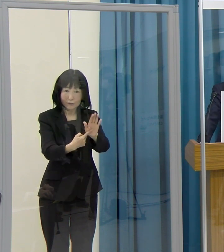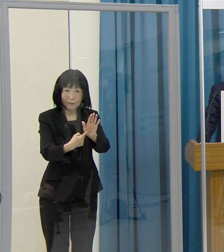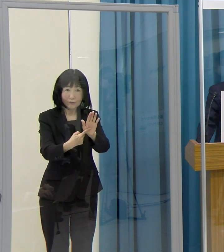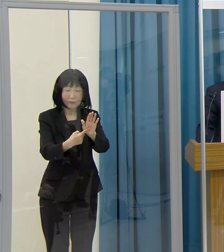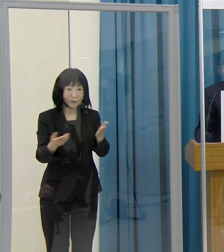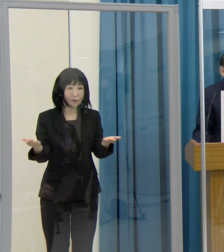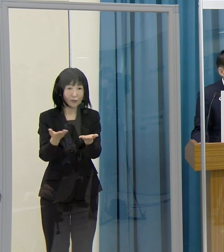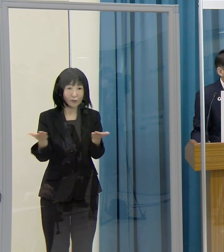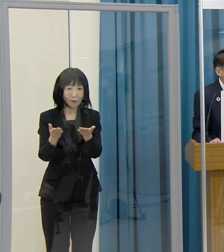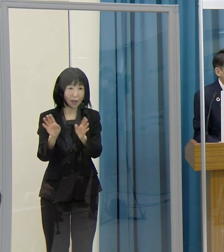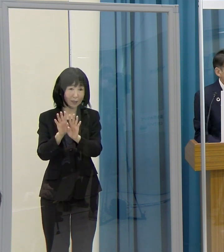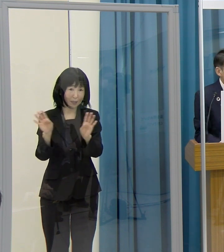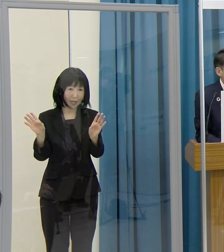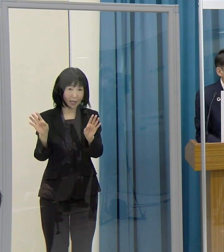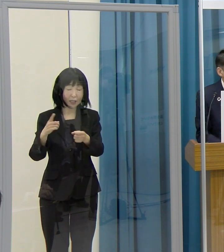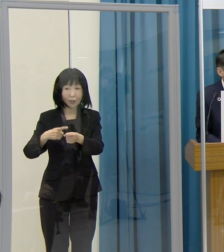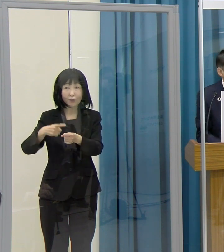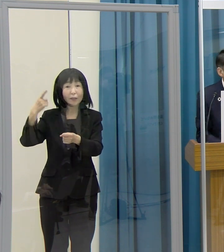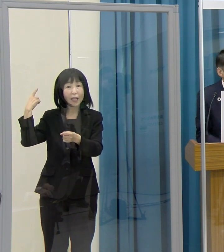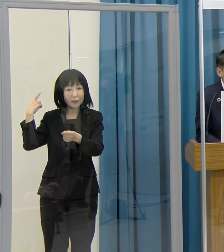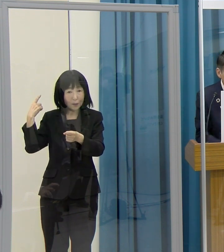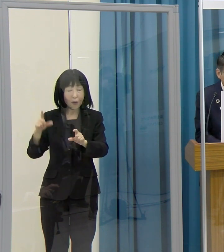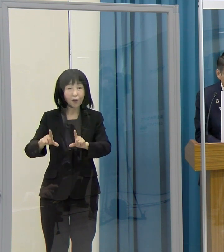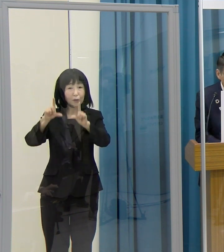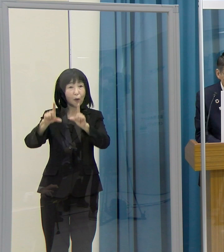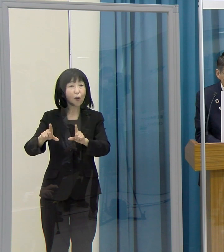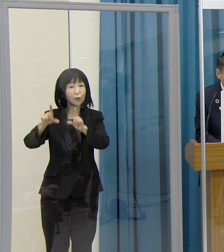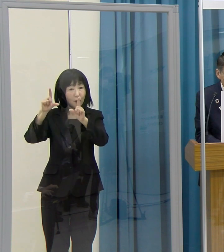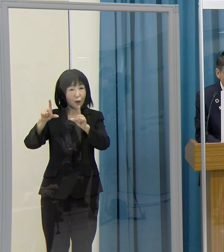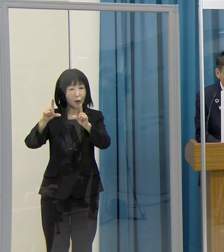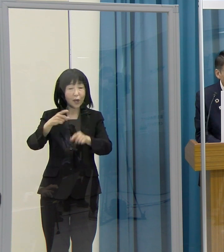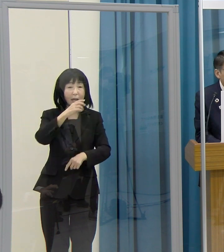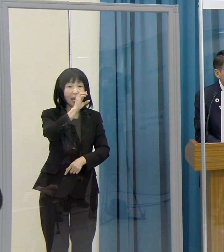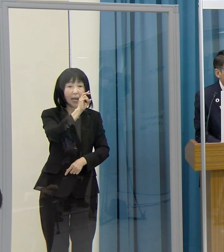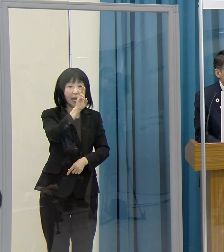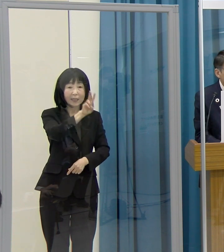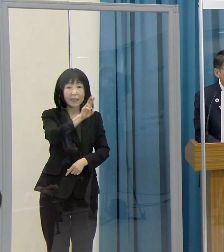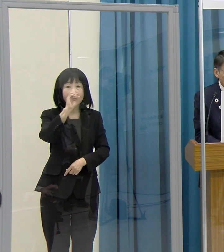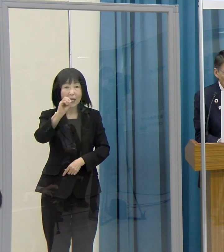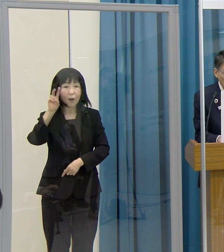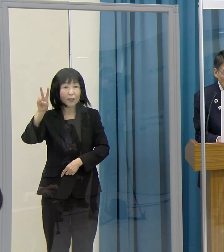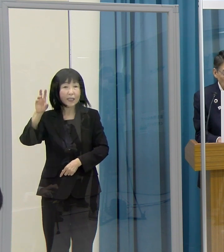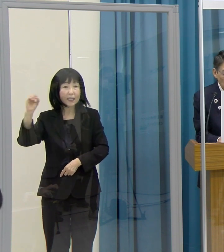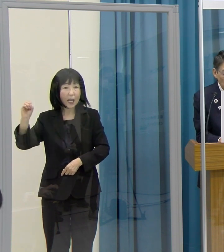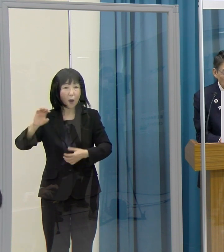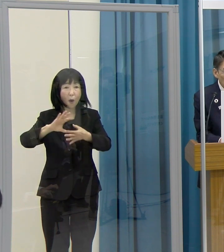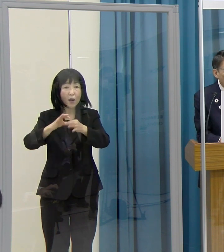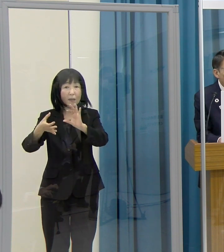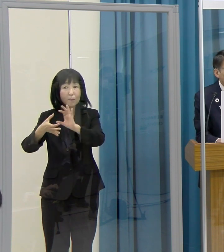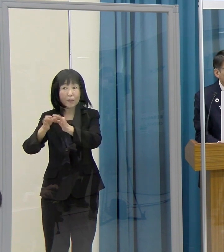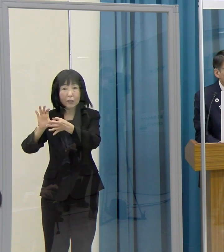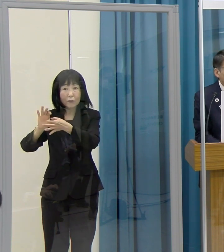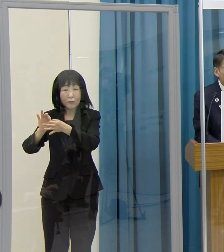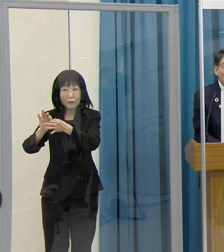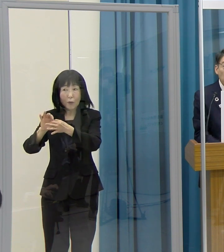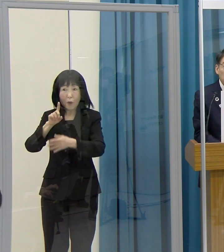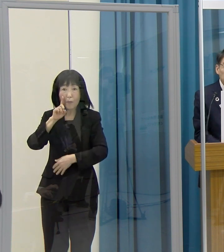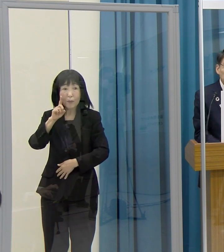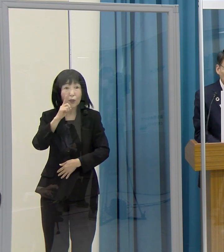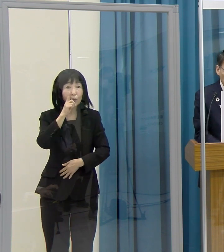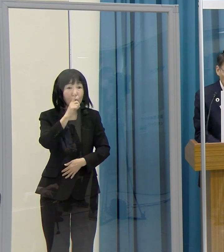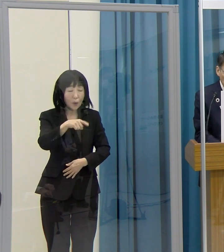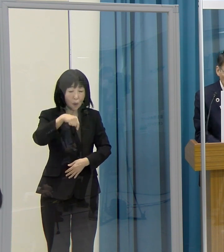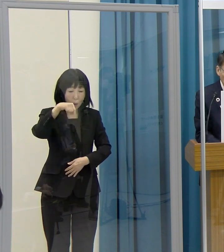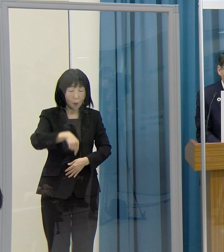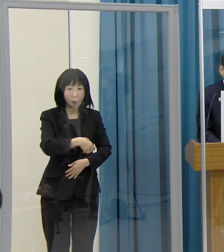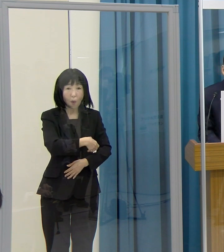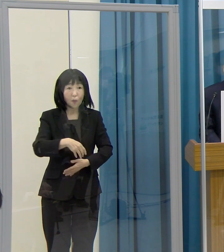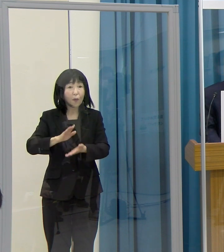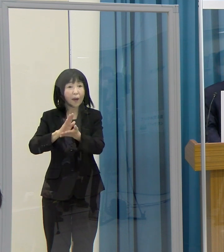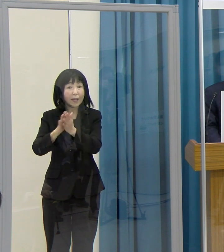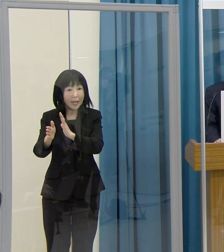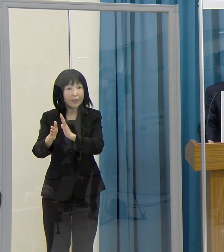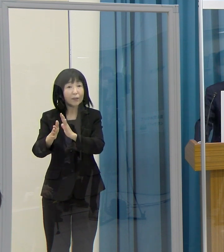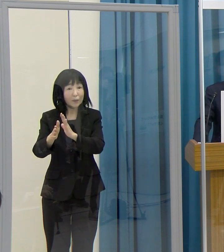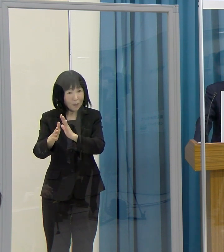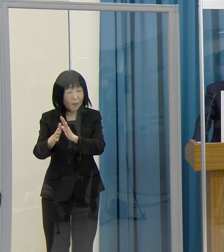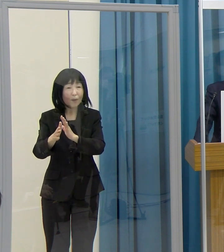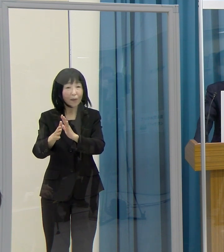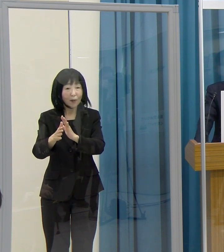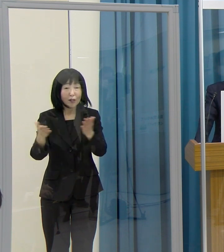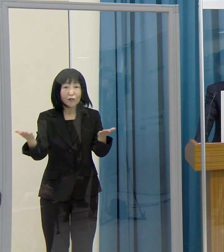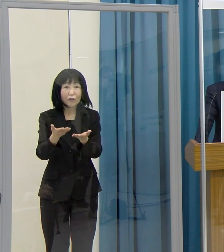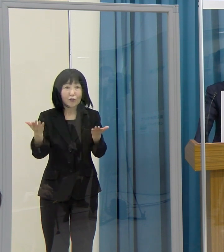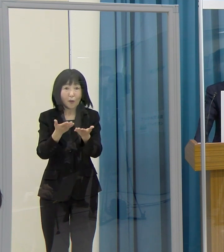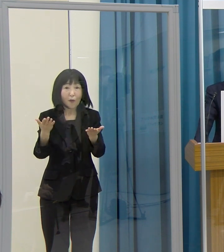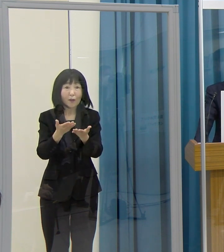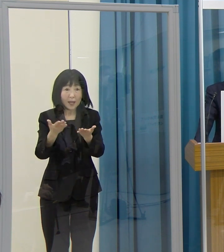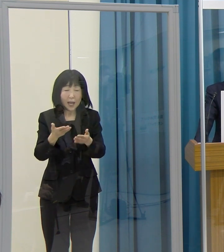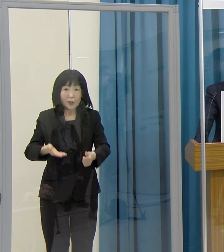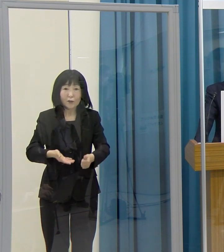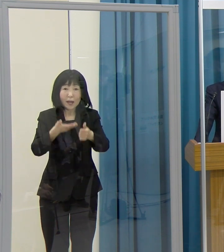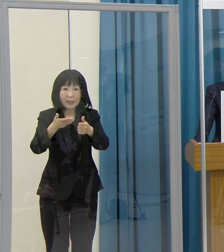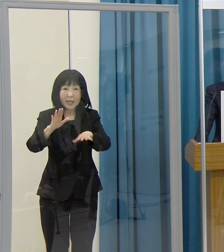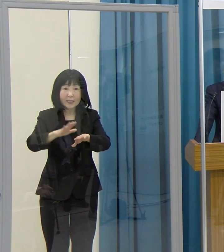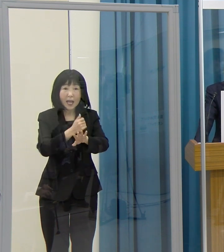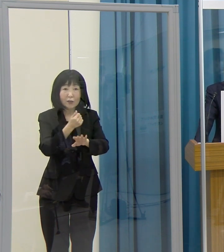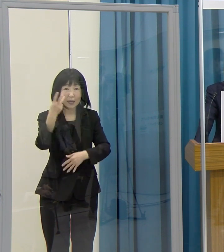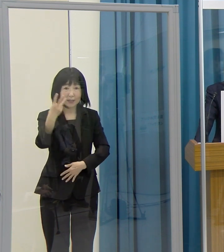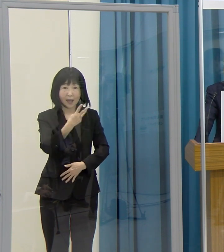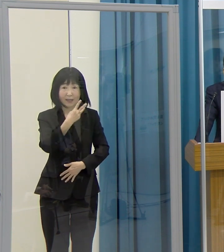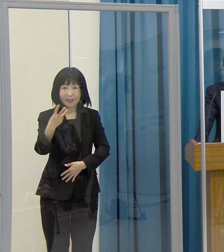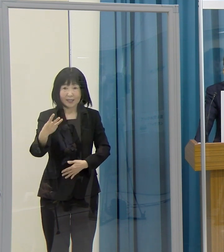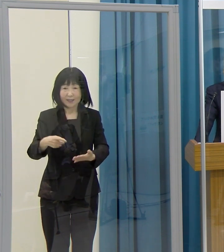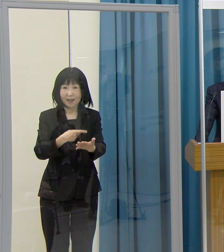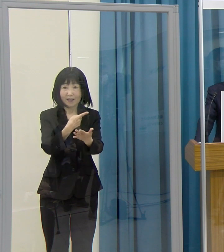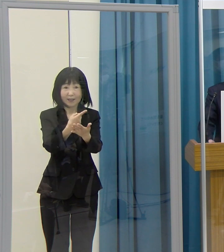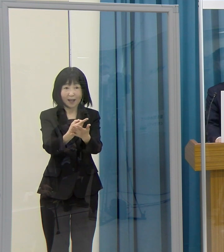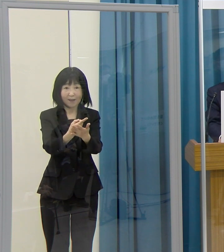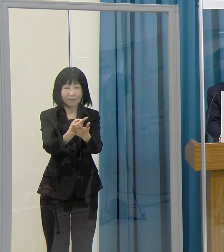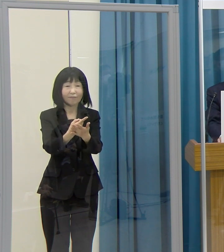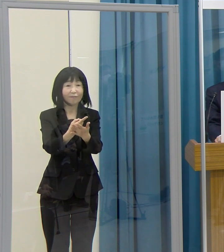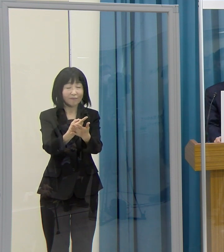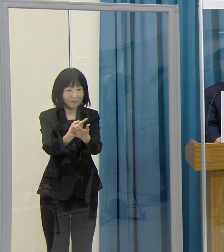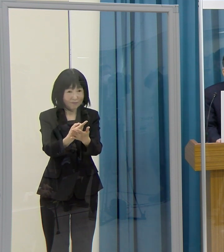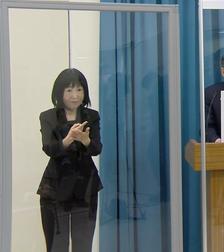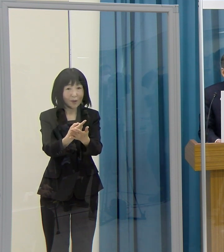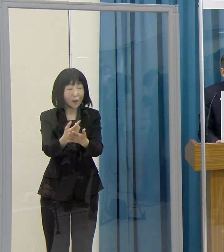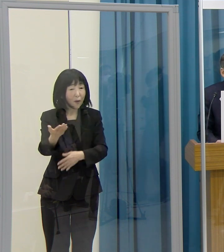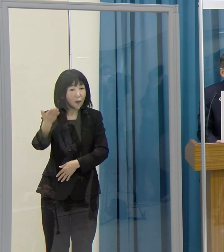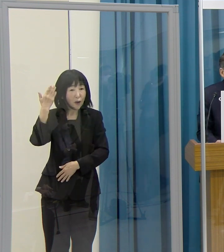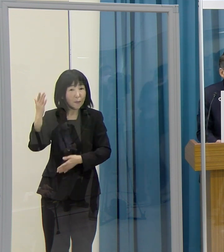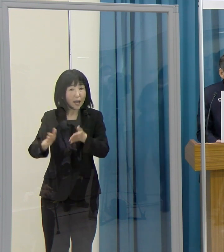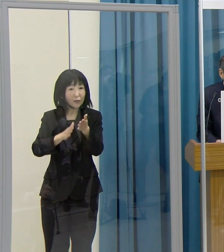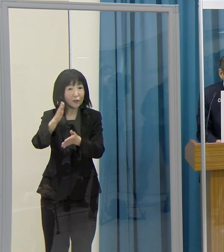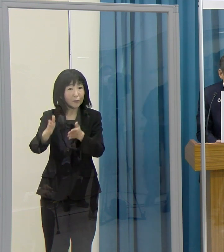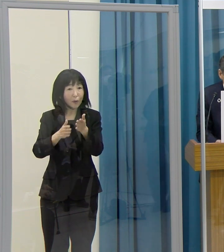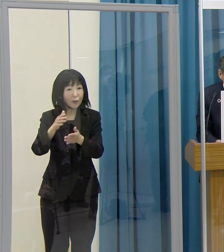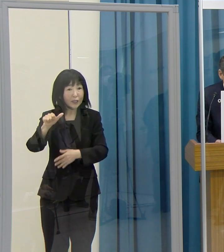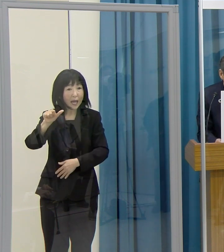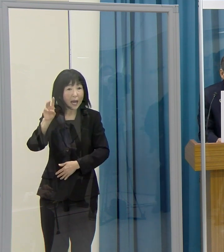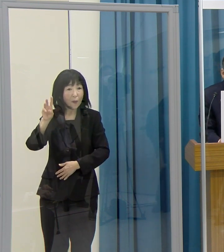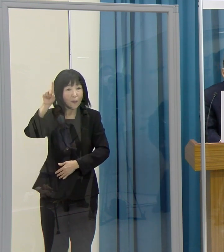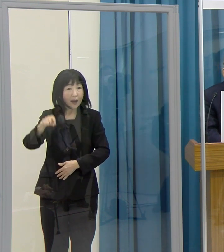昨年行われた東京２０２０オリンピック競技大会を見ると、本県のタレント発掘事業の卒業生が３名出場しました。部井久アダム勇樹さんなどは、先日のスポーツアワードにも来ていただきました。